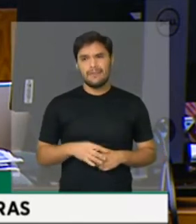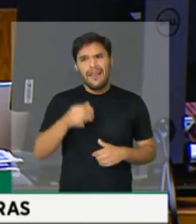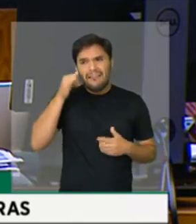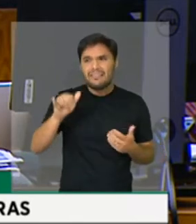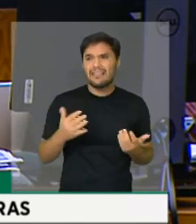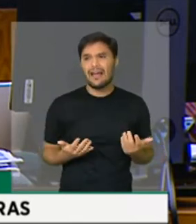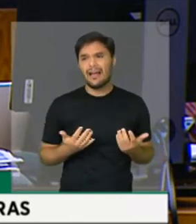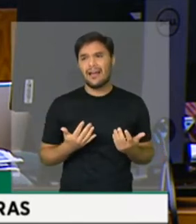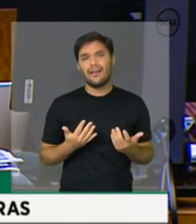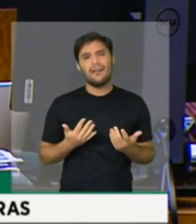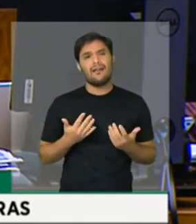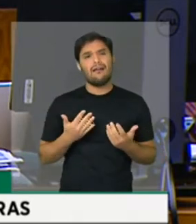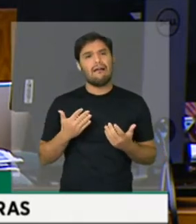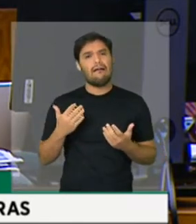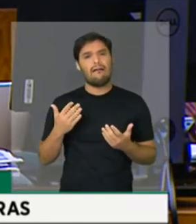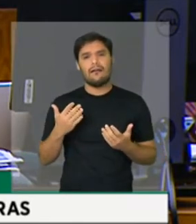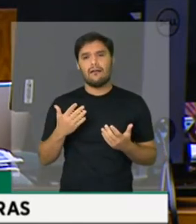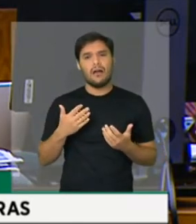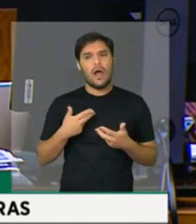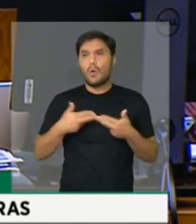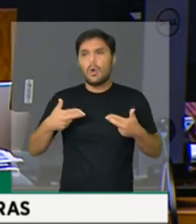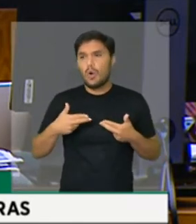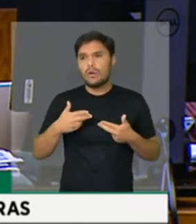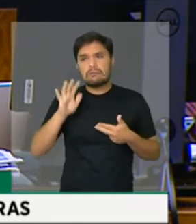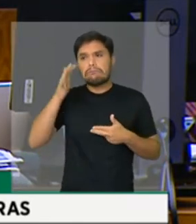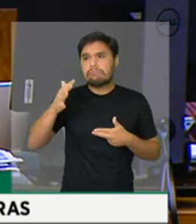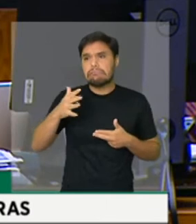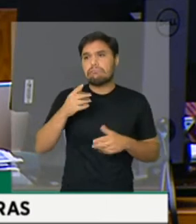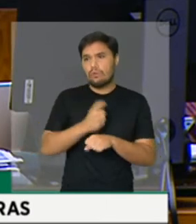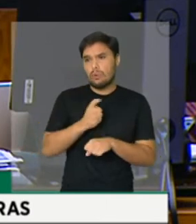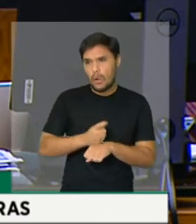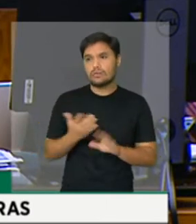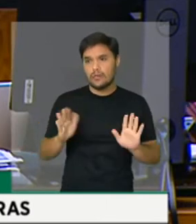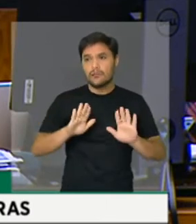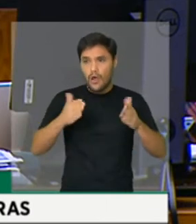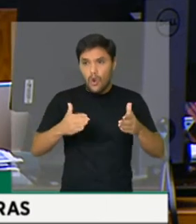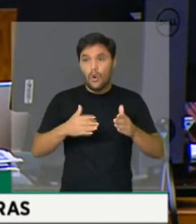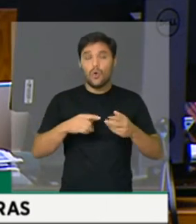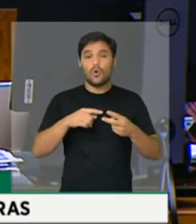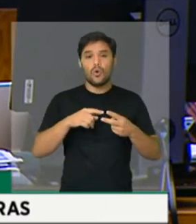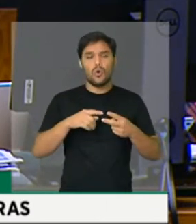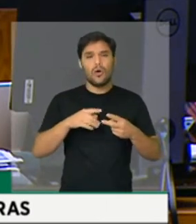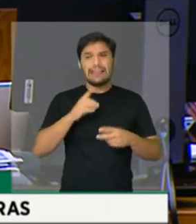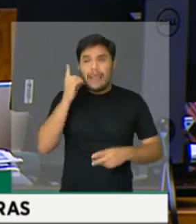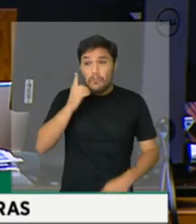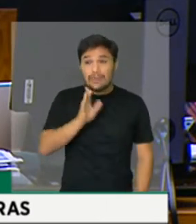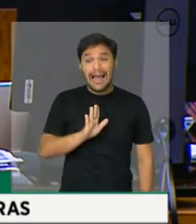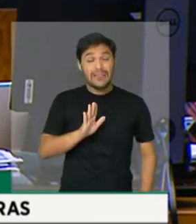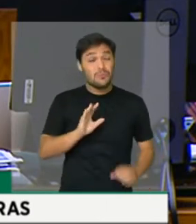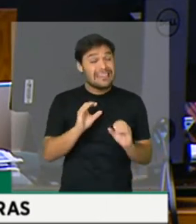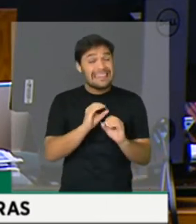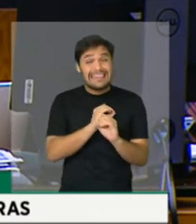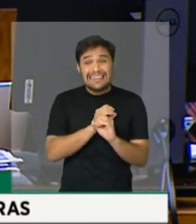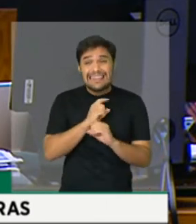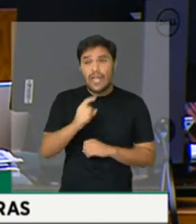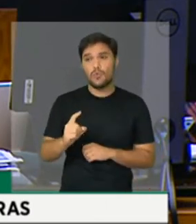FEITOS AÍ. ENTÃO BASEADO NO ARTIGO 33 NO SEU INCISO DÉCIMO SEGUNDO QUERIA LER PARA DEFINITIVAMENTE NÓS PORMOS UMA META DE PRÁTICA NESSE PLENÁRIO SOB PENA DA